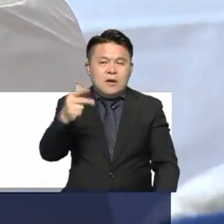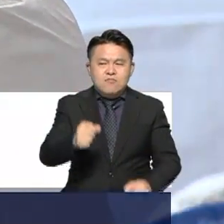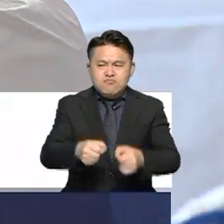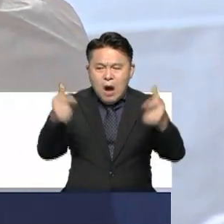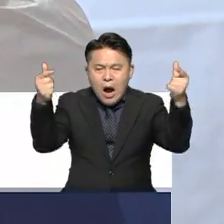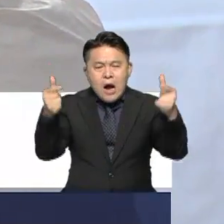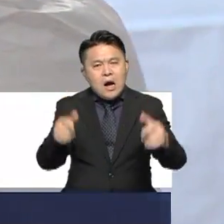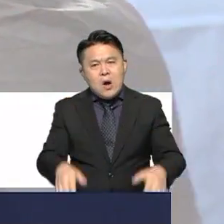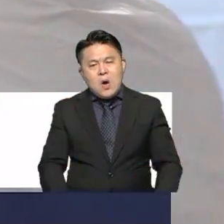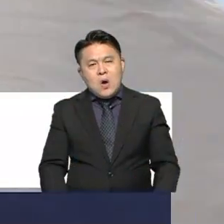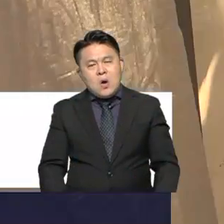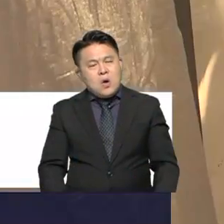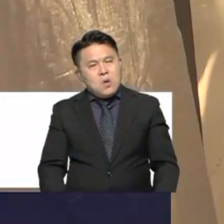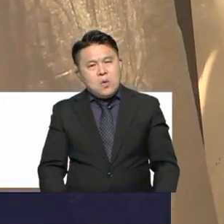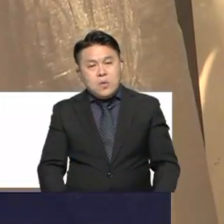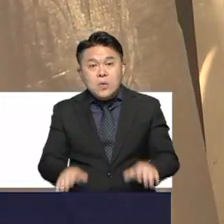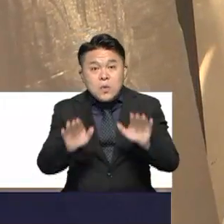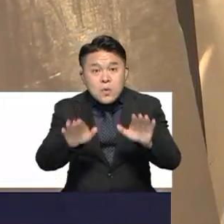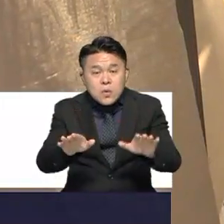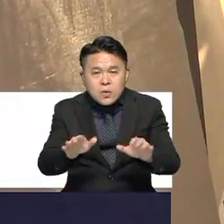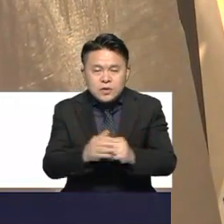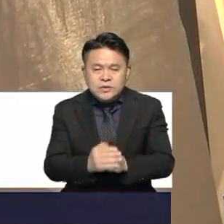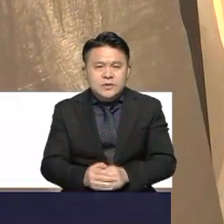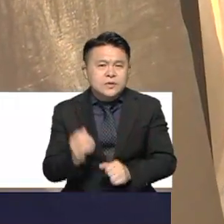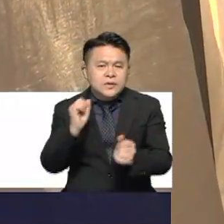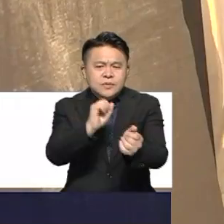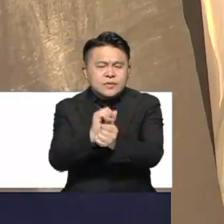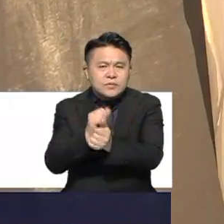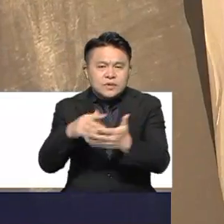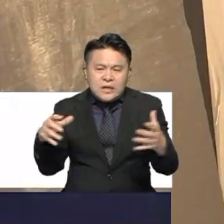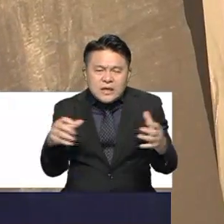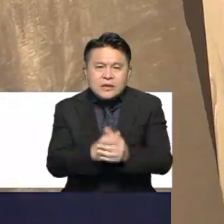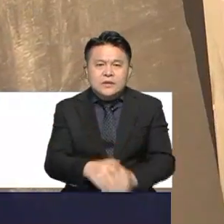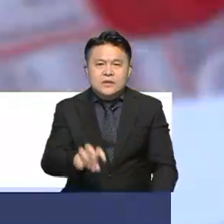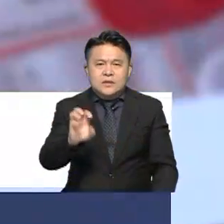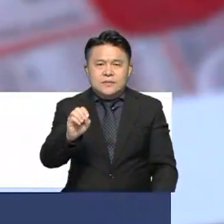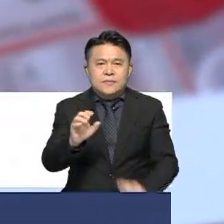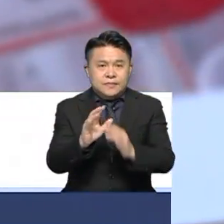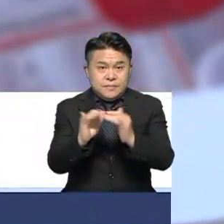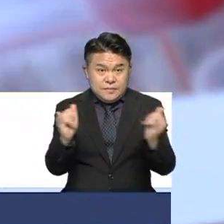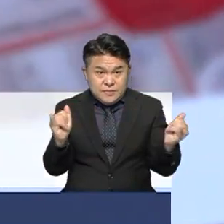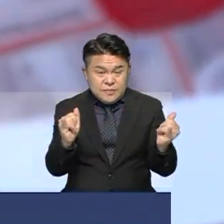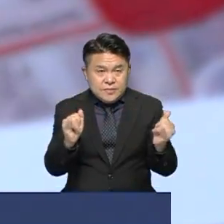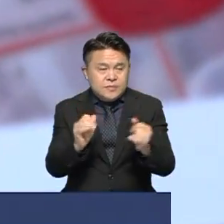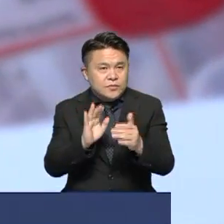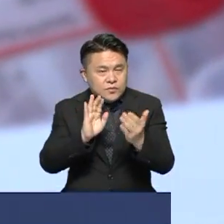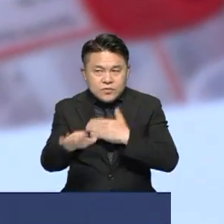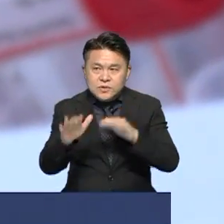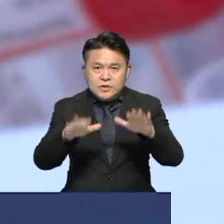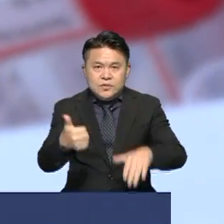수가 보름여 만에 7천 명대로 급증한 뒤 이어지는 상황인데 이 때문에 누적 확진자도 40만 명 진입 한 달도 안 돼 50만 명을 넘어섰습니다.